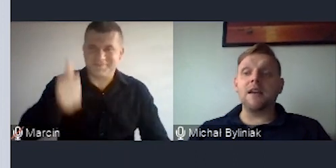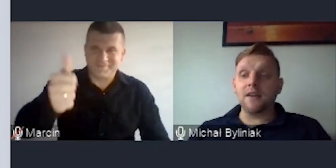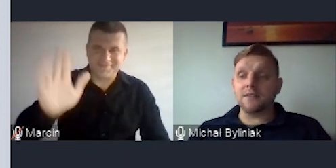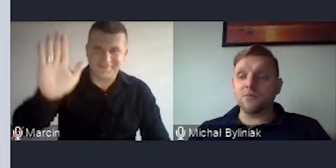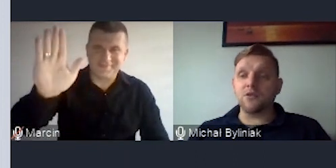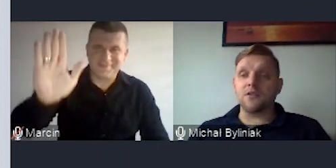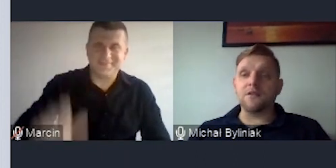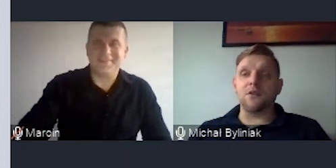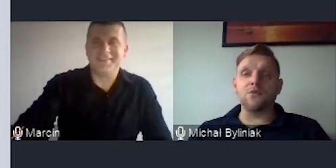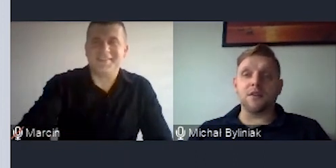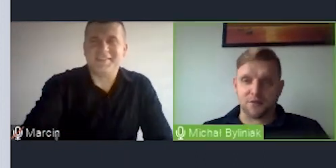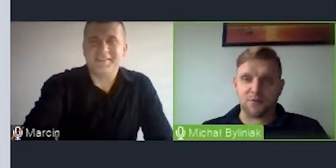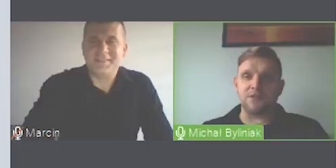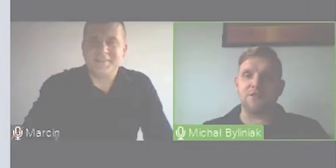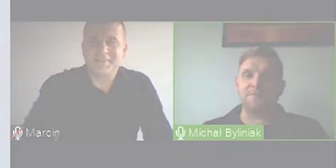A ja jestem już gotowy udzielania odpowiedzi.